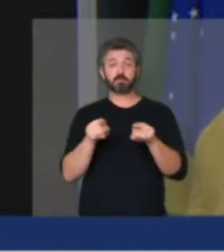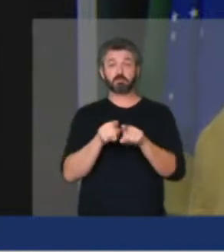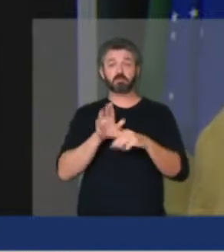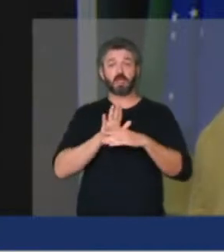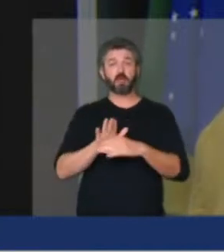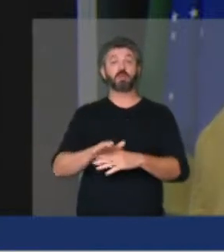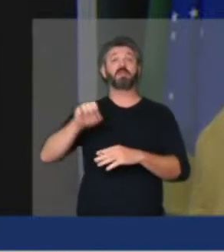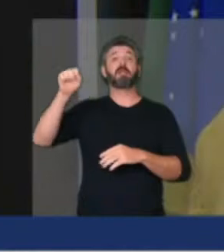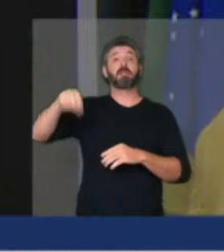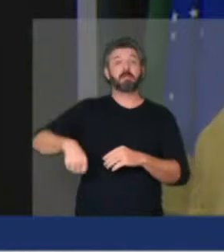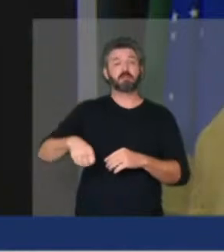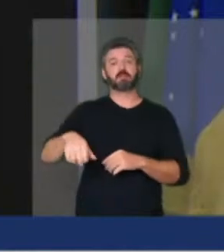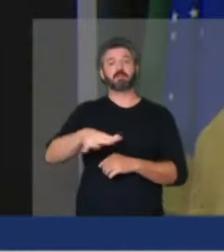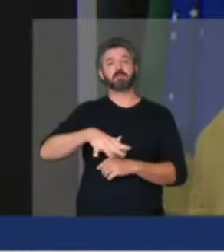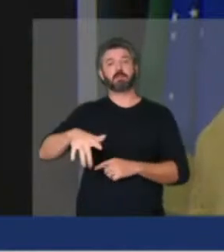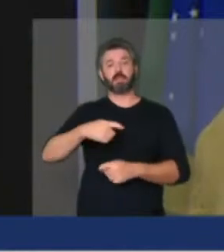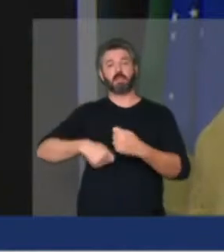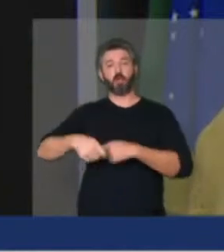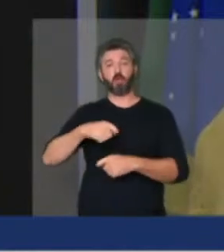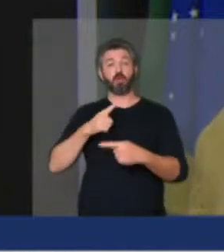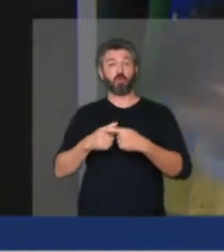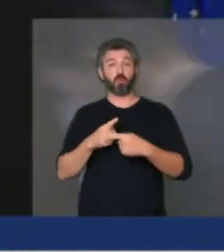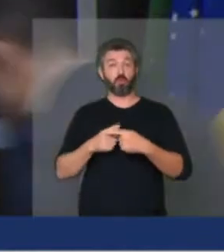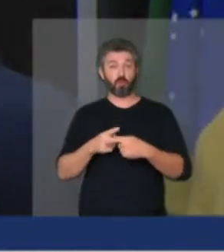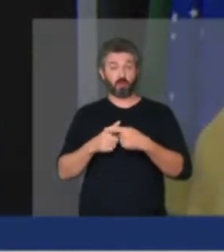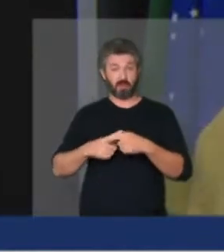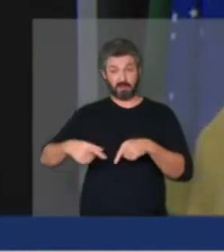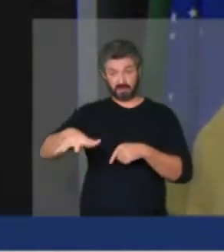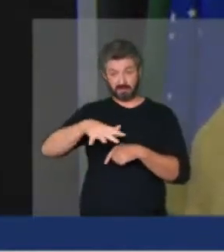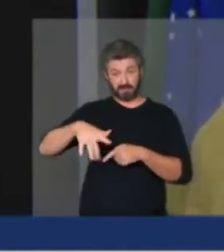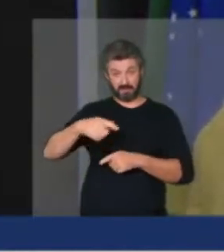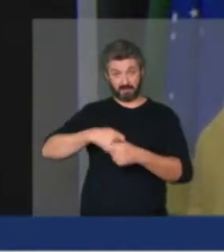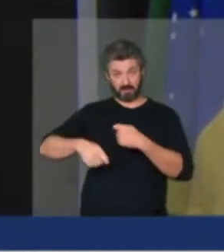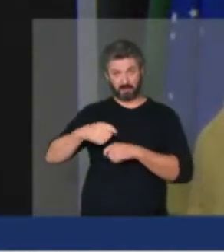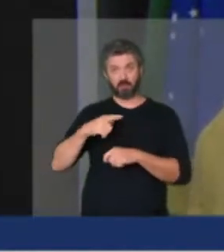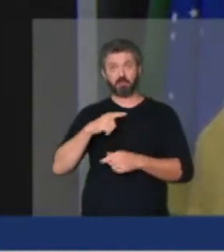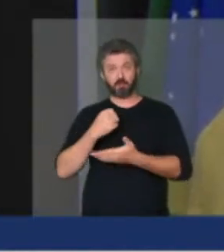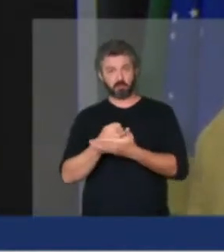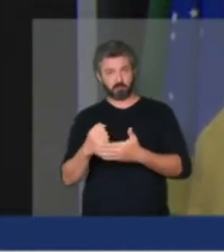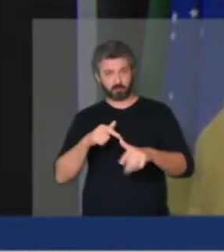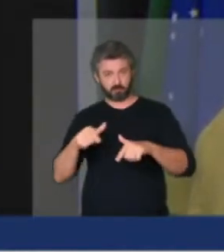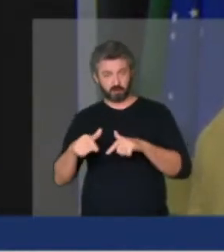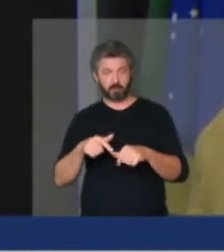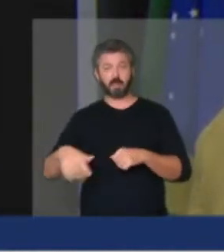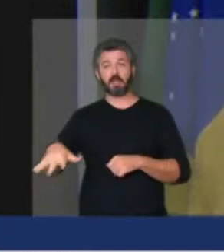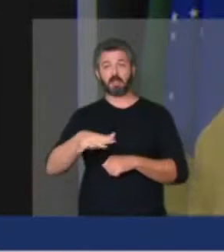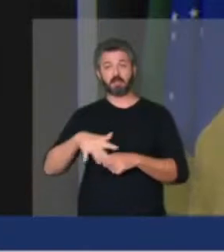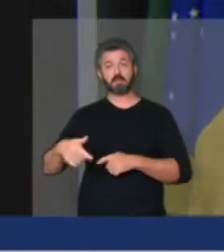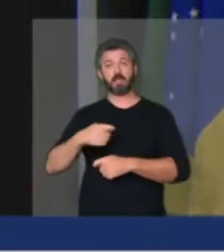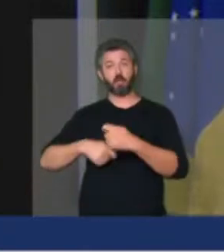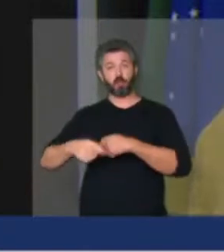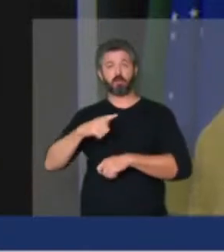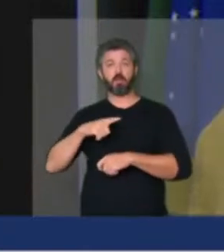ECONÔMICO GERA EMPREGO, O SETOR ECONÔMICO TRAZ MAIS PROSPERIDADE PARA A NOSSA POPULAÇÃO. PRECISAMOS ACABAR COM ESSA FALÁCIA DE QUE EMPRESÁRIO É CONTRA